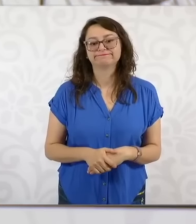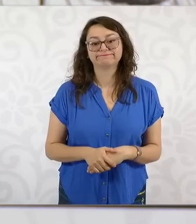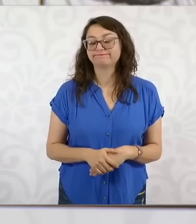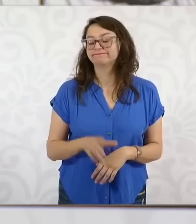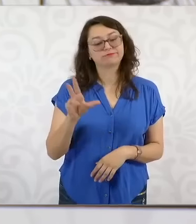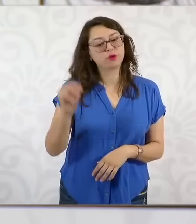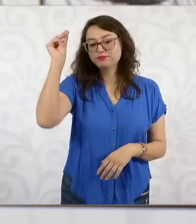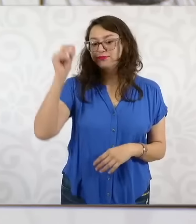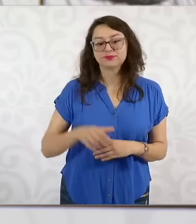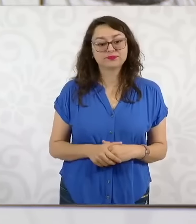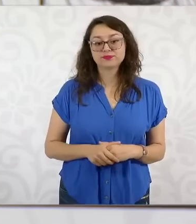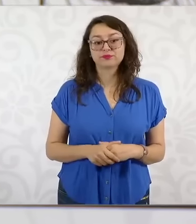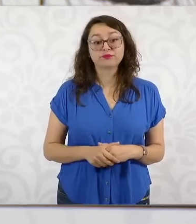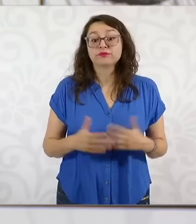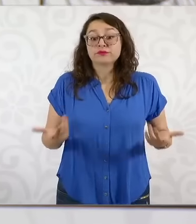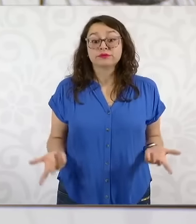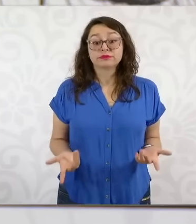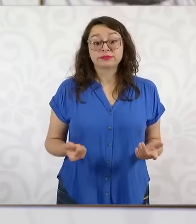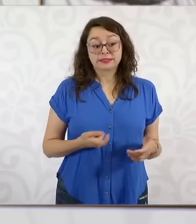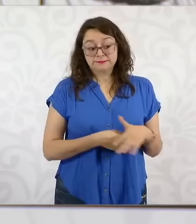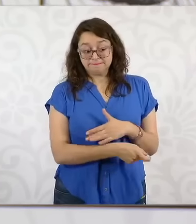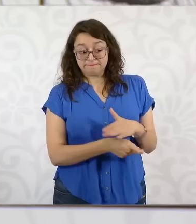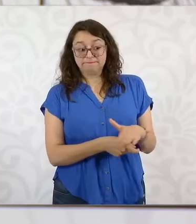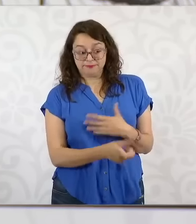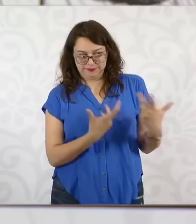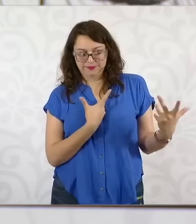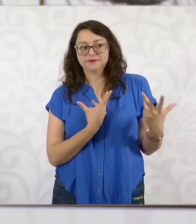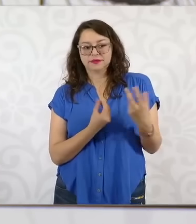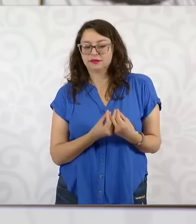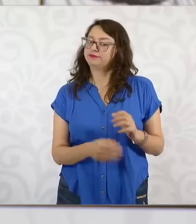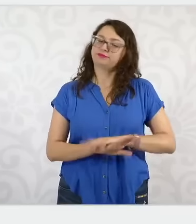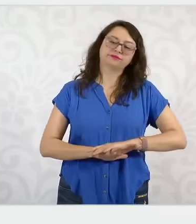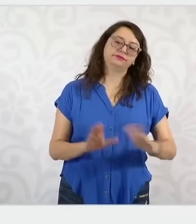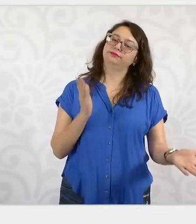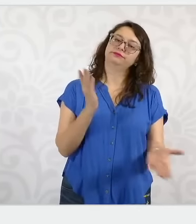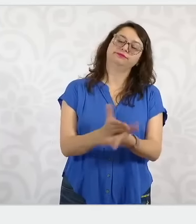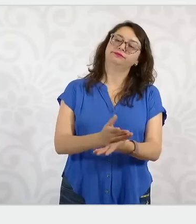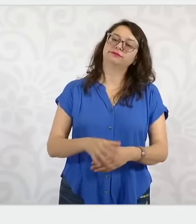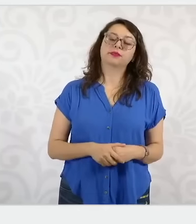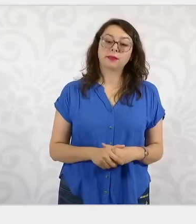Eso sí no. Ni damos dinero para que estén con la presidenta. Eso ya no.